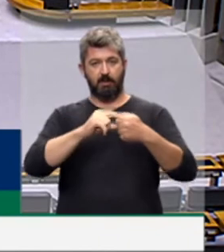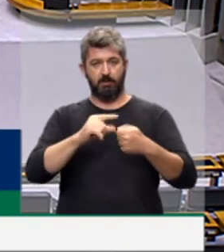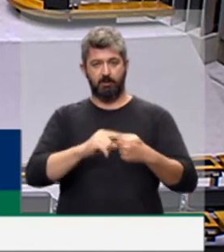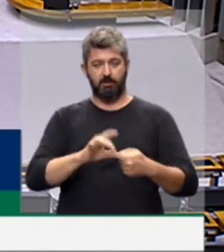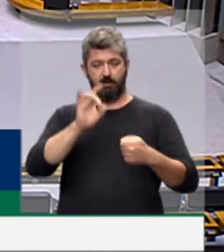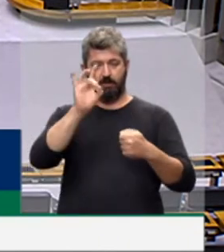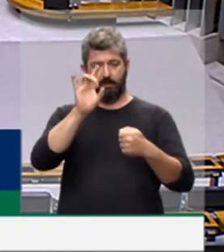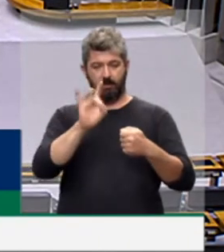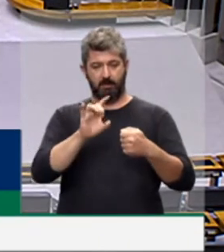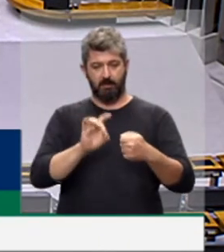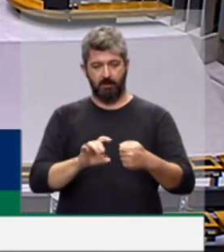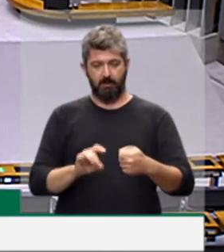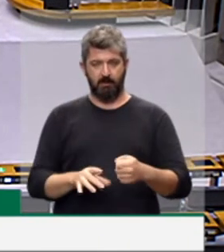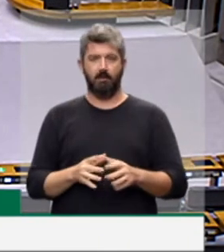REQUERIMENTO FOI REJEITADO,